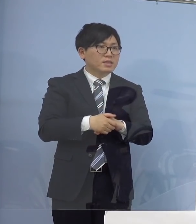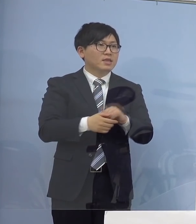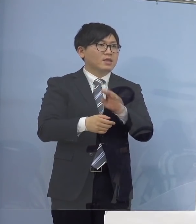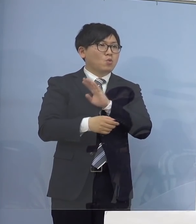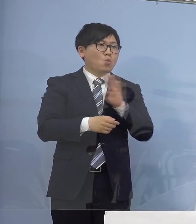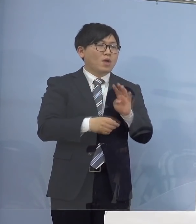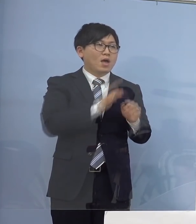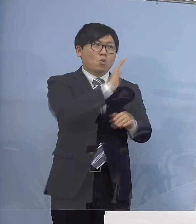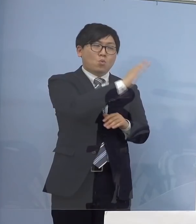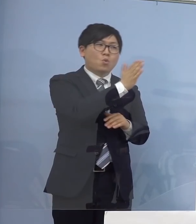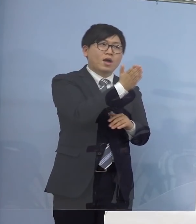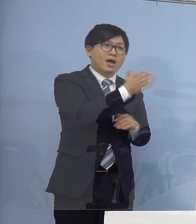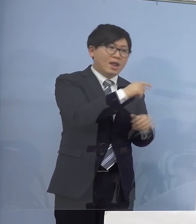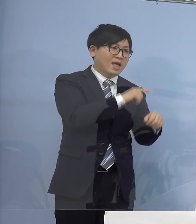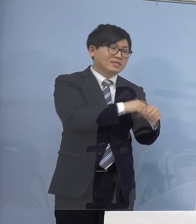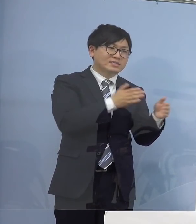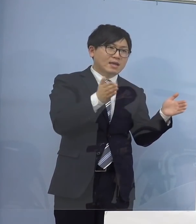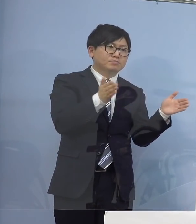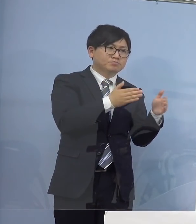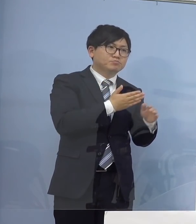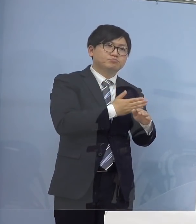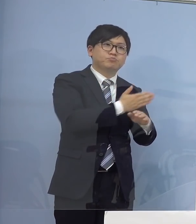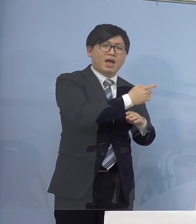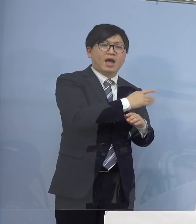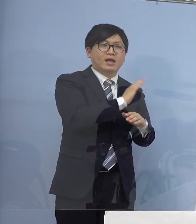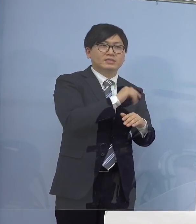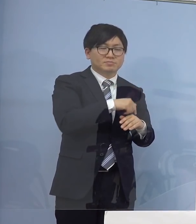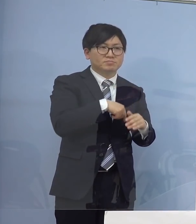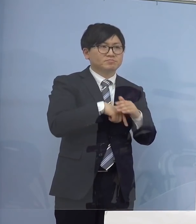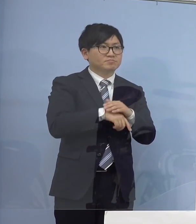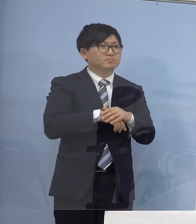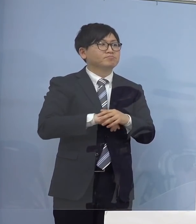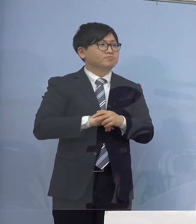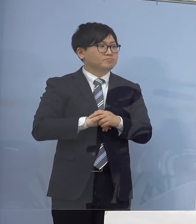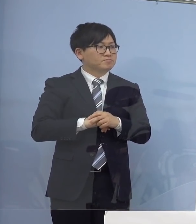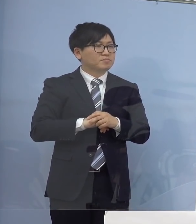こうしたことからいきますと これまでにないということで